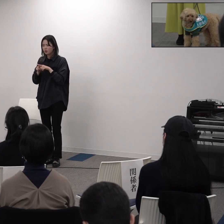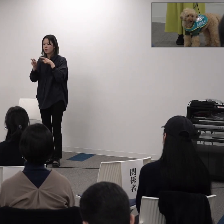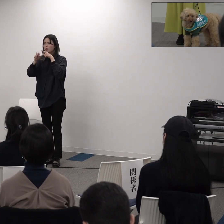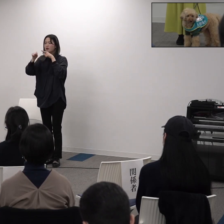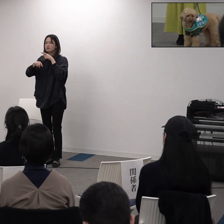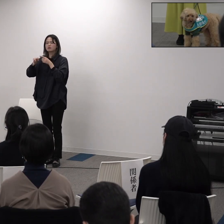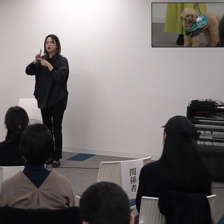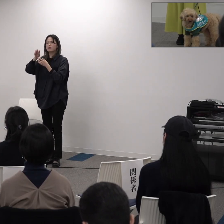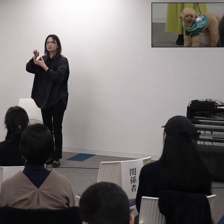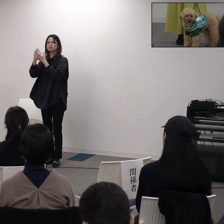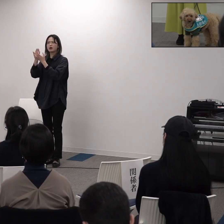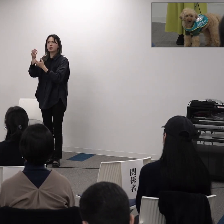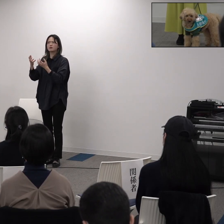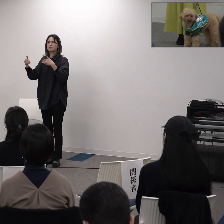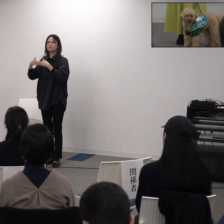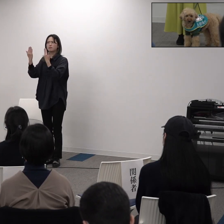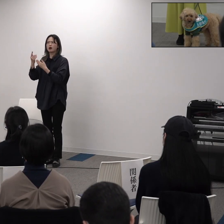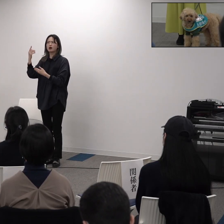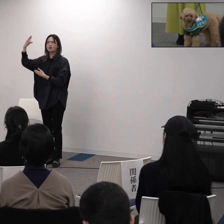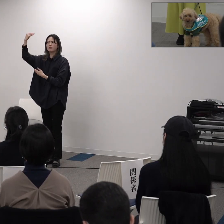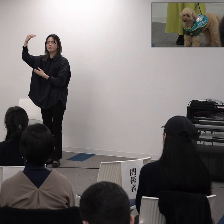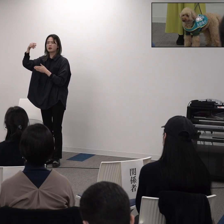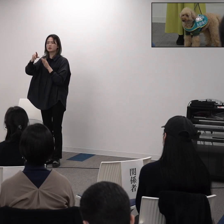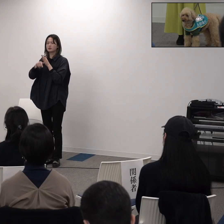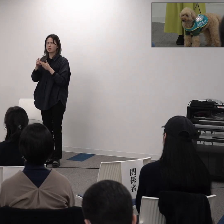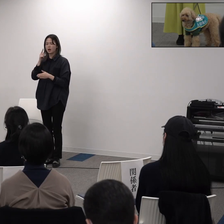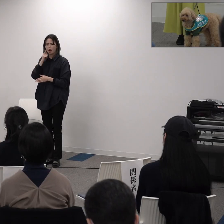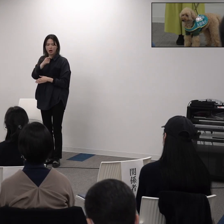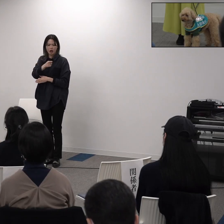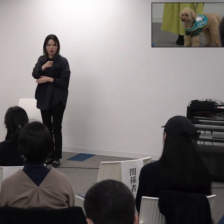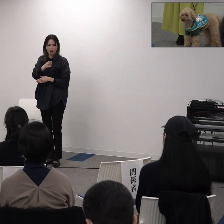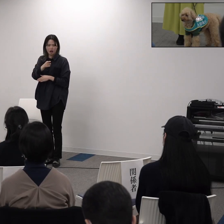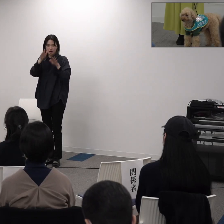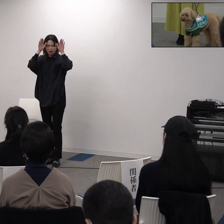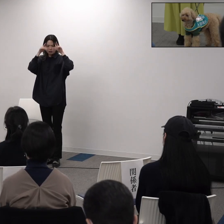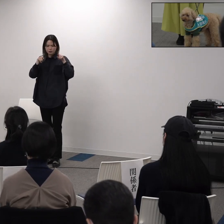皆さん「あっこの人は聞こえてない」って気づきません？